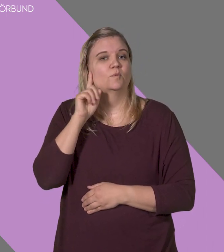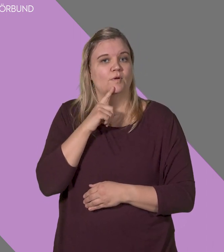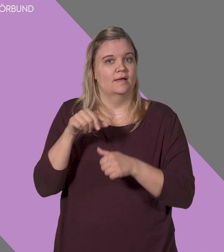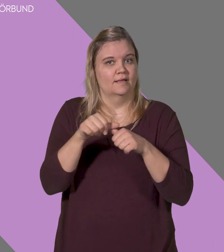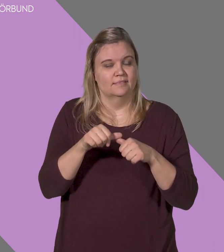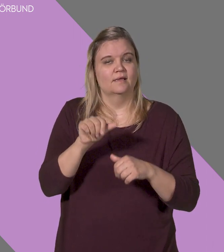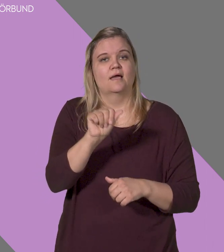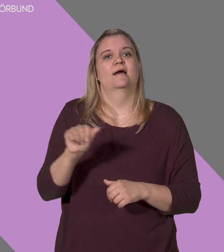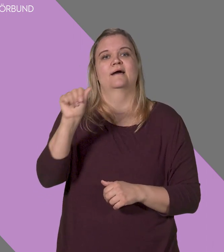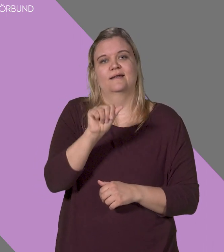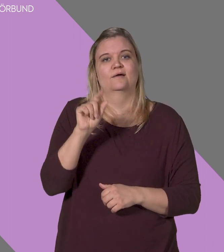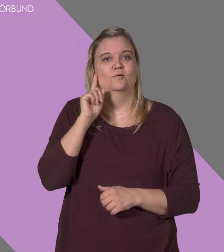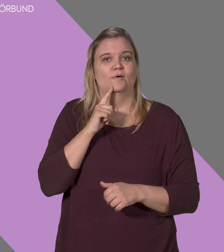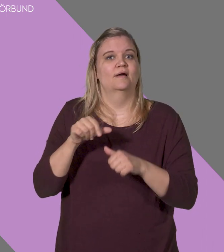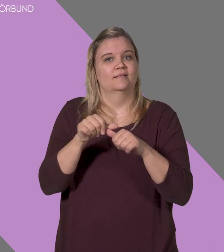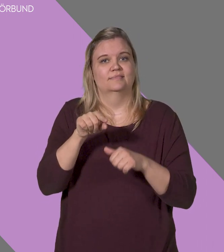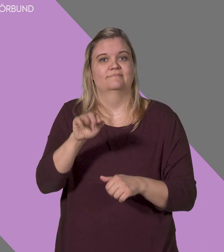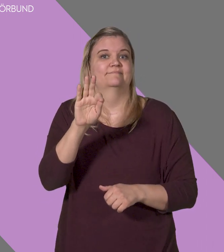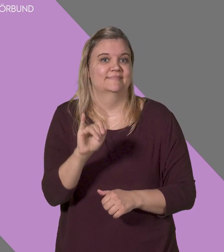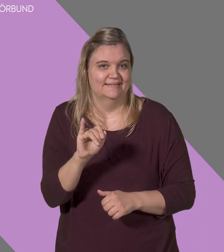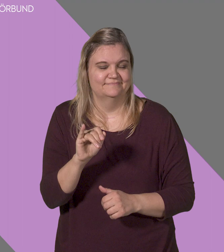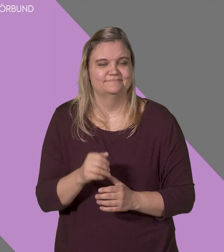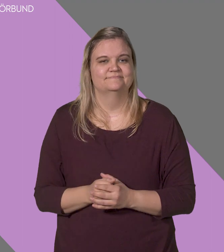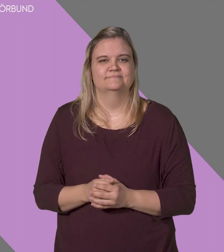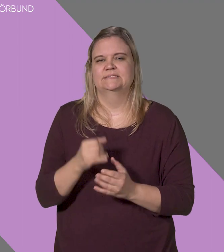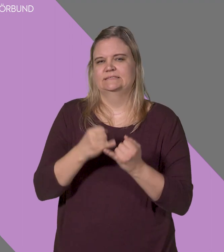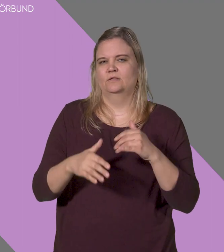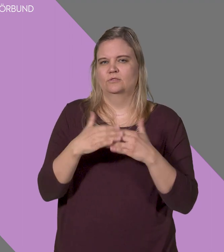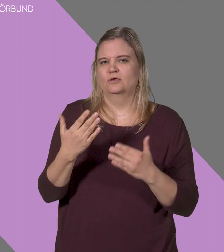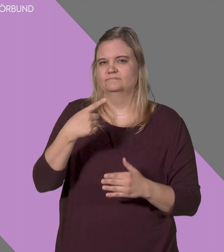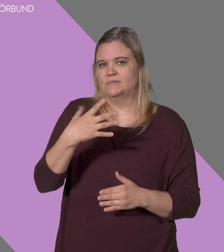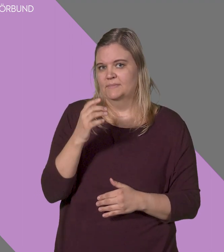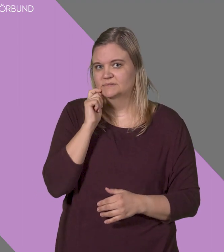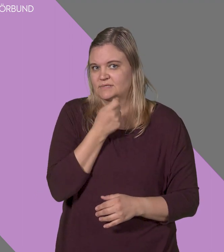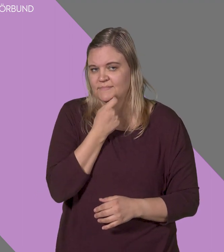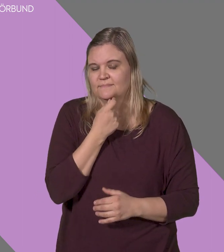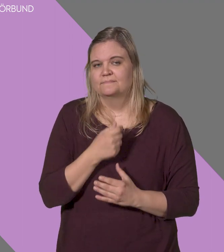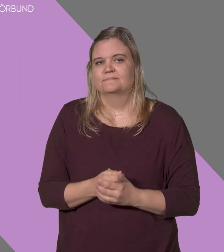kuurojenliitto@kuurojenliitto.fi senast den 15 december.